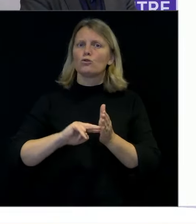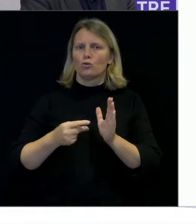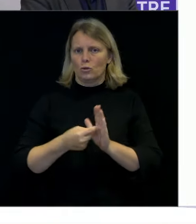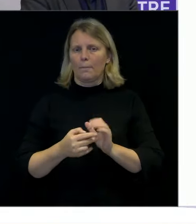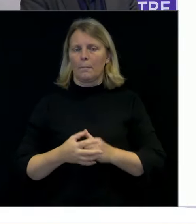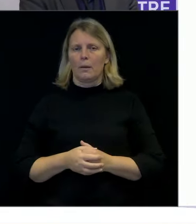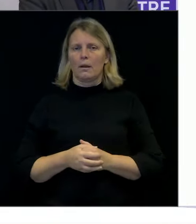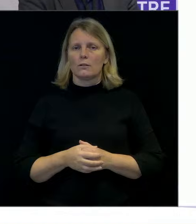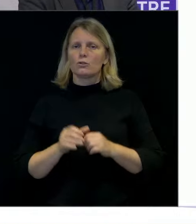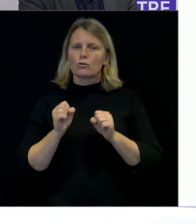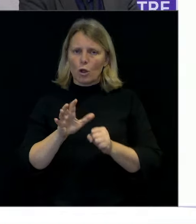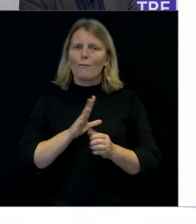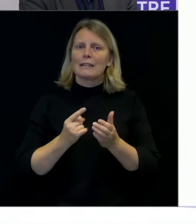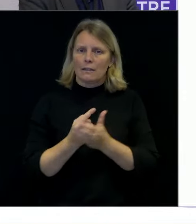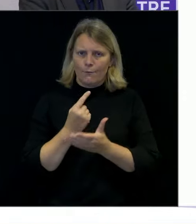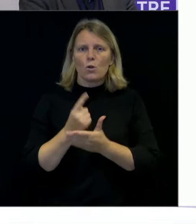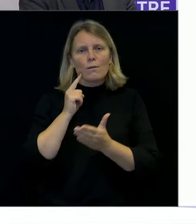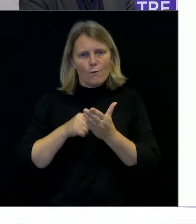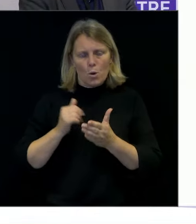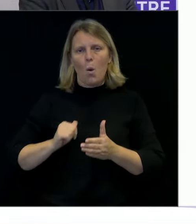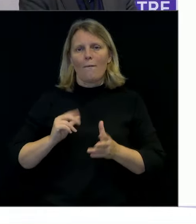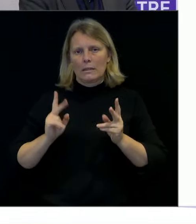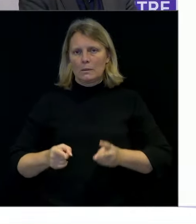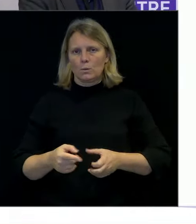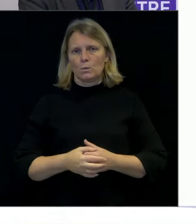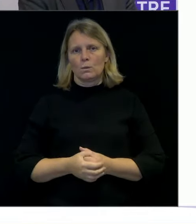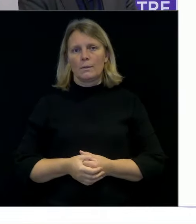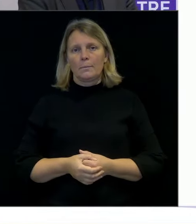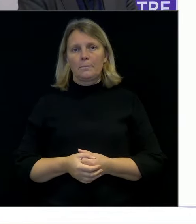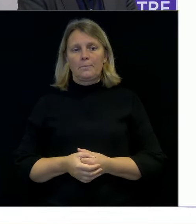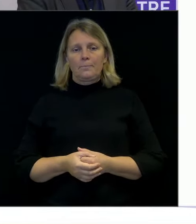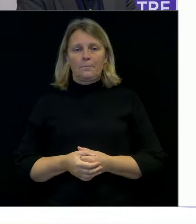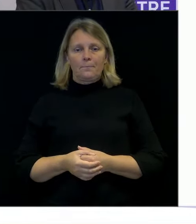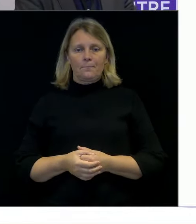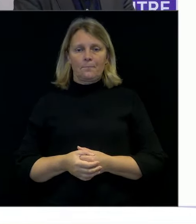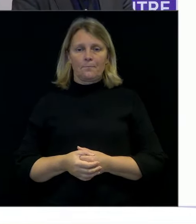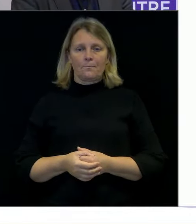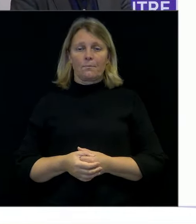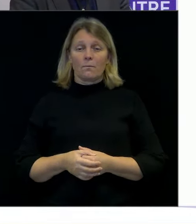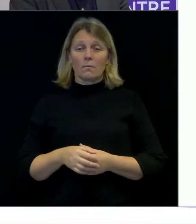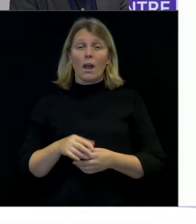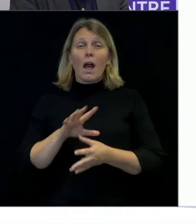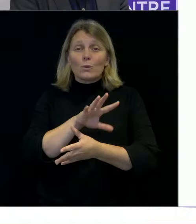Det ska finnas förutsättningar för det.